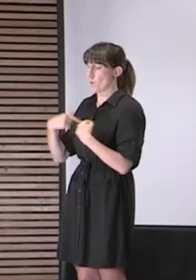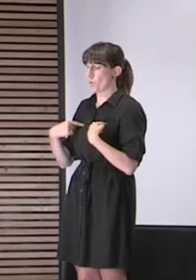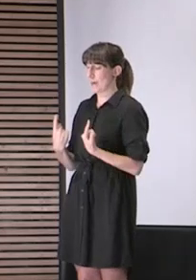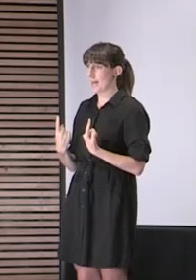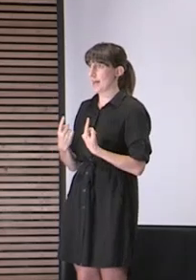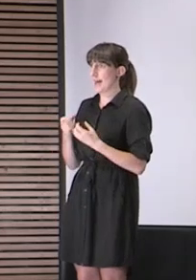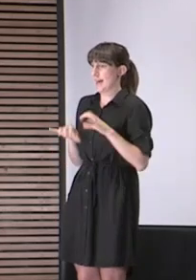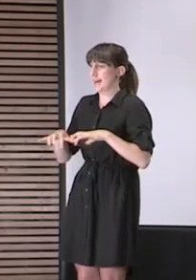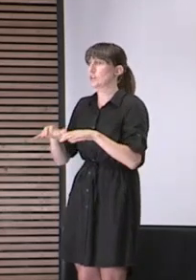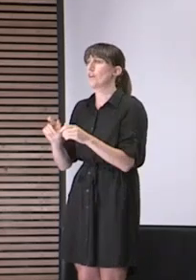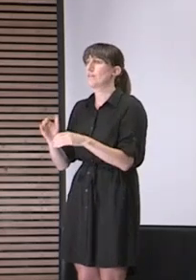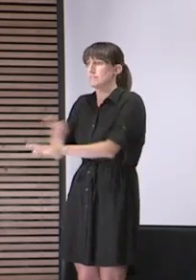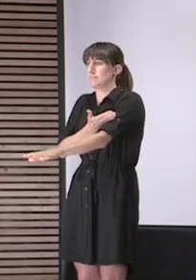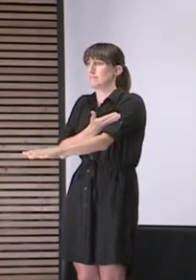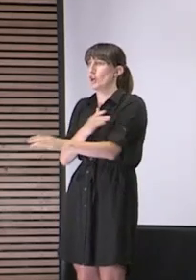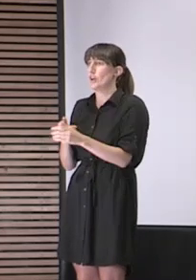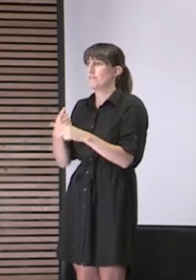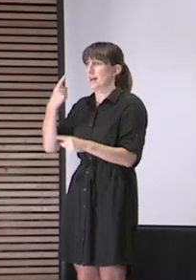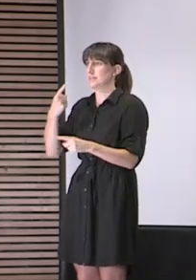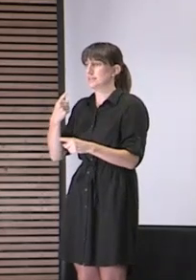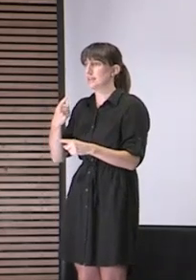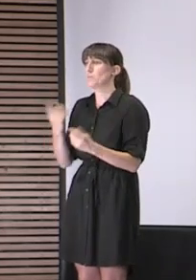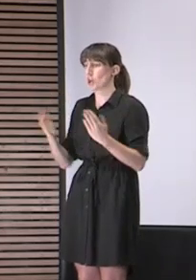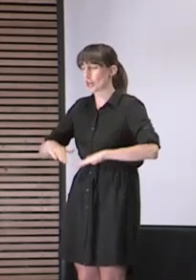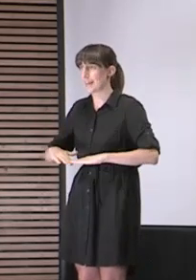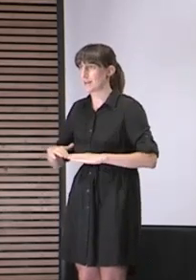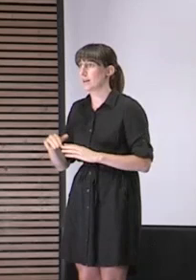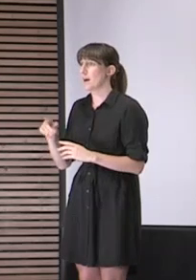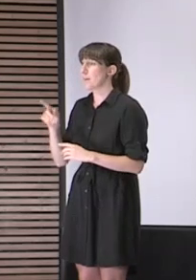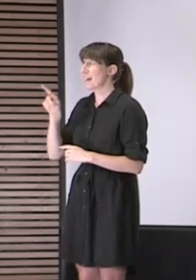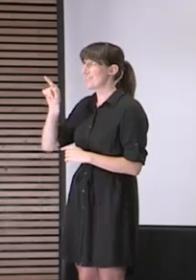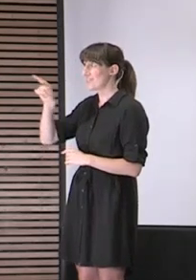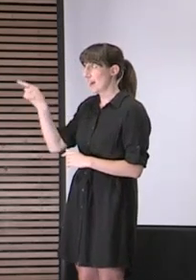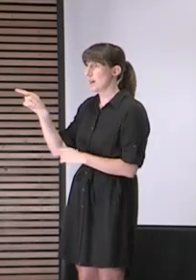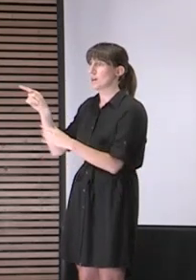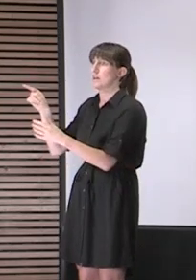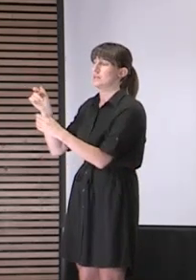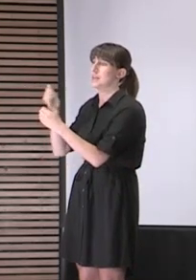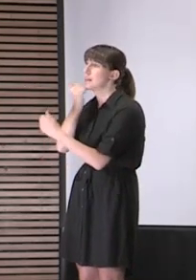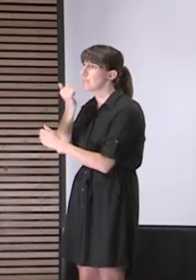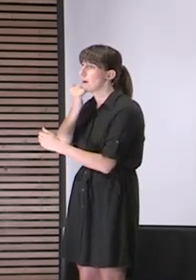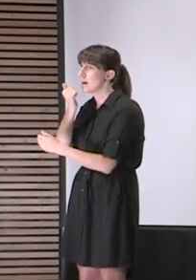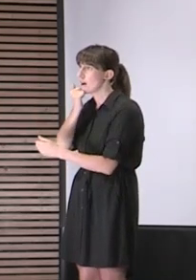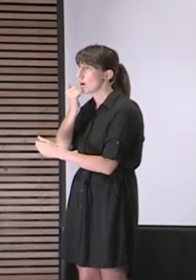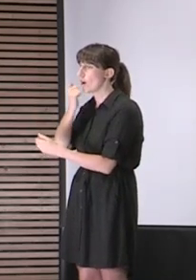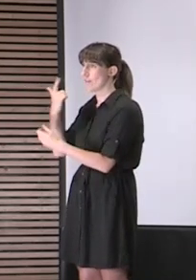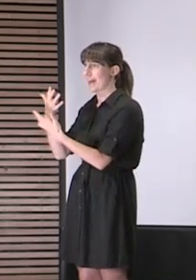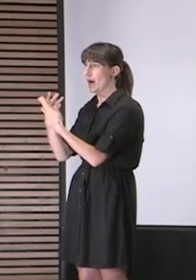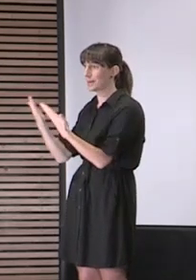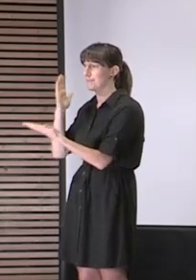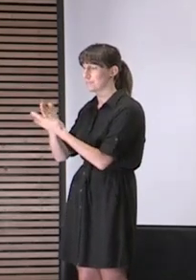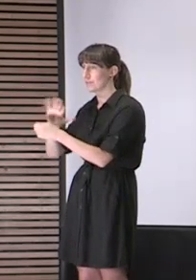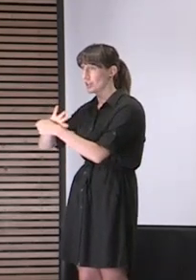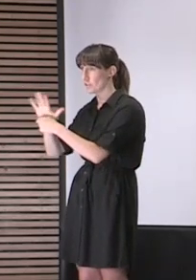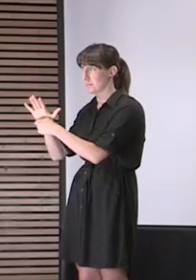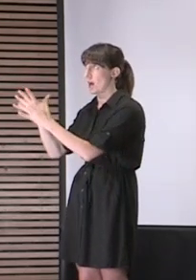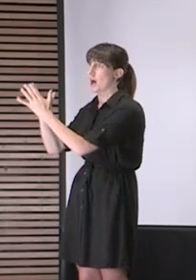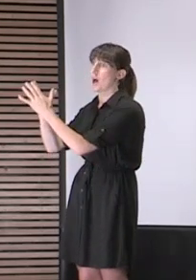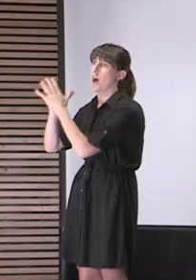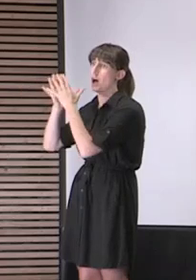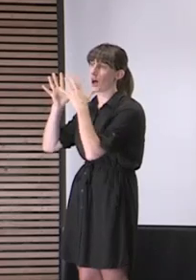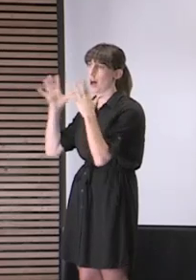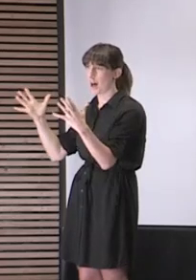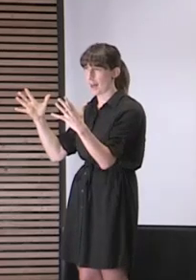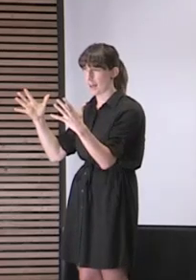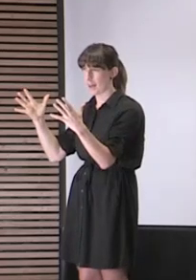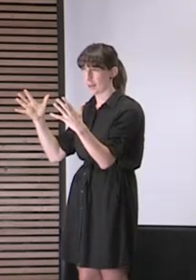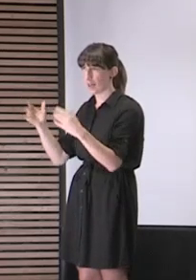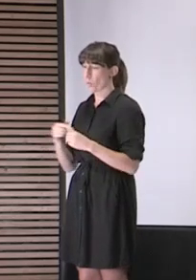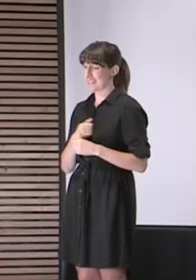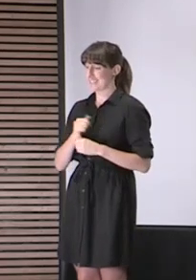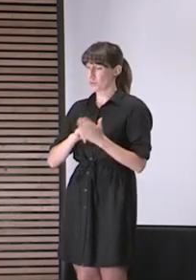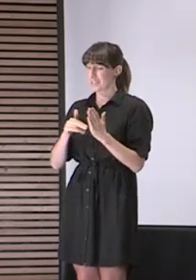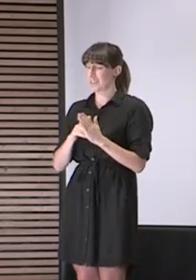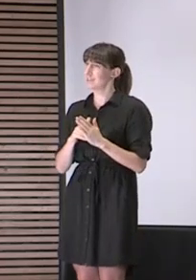comparación con otros países.